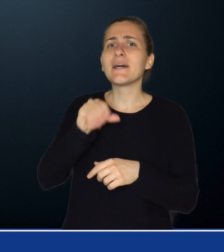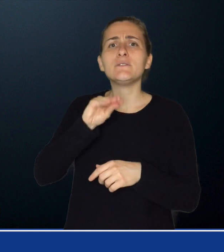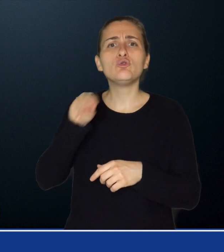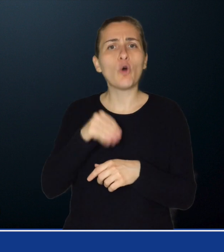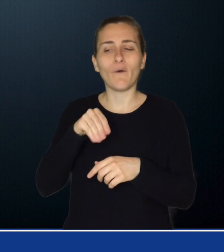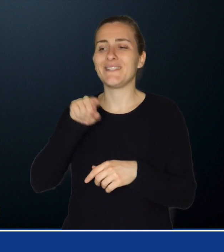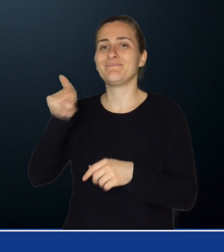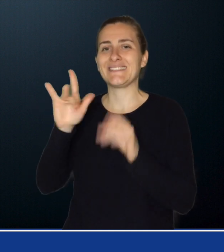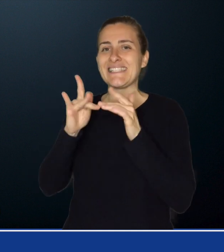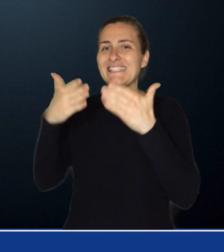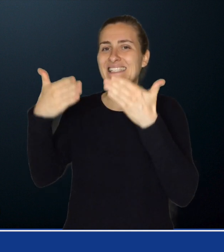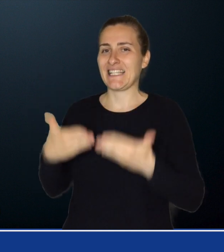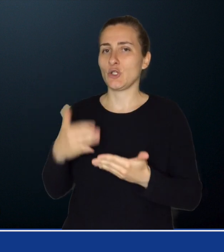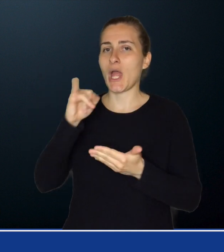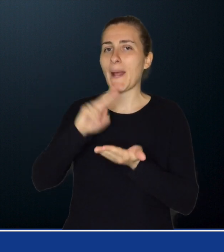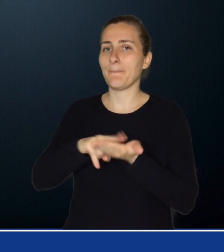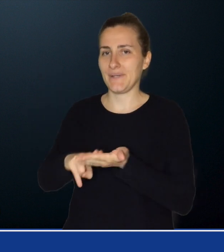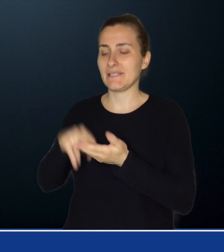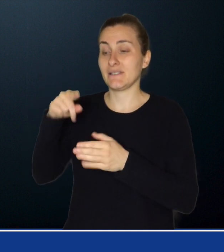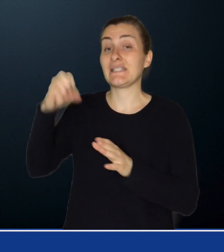Il modulo AP70 si può scaricare dal sito INPS.